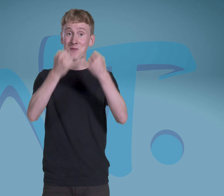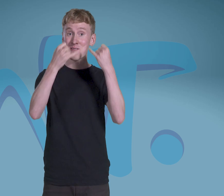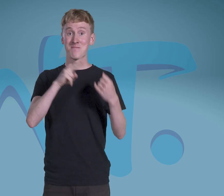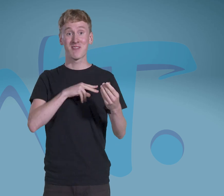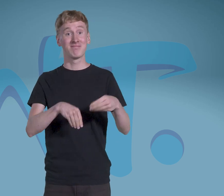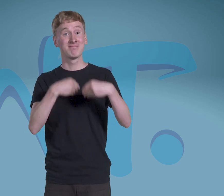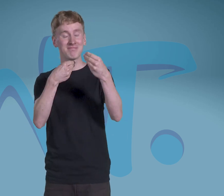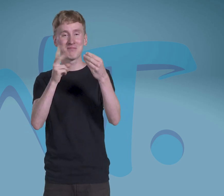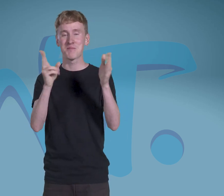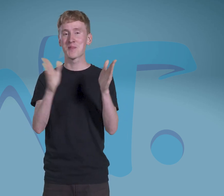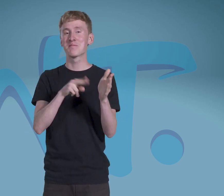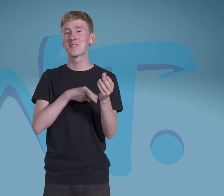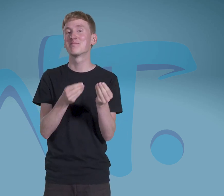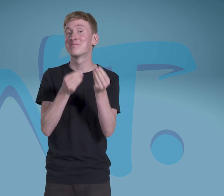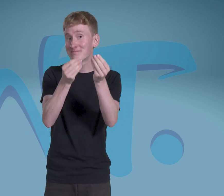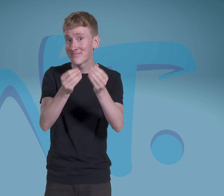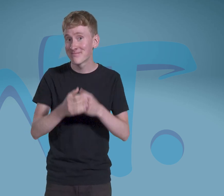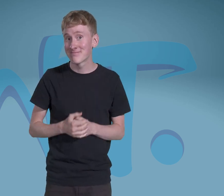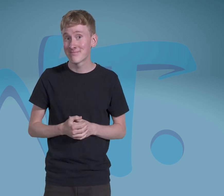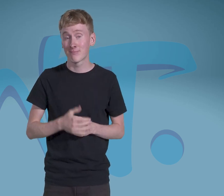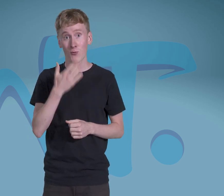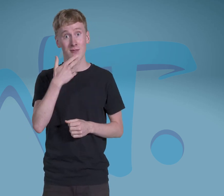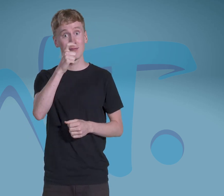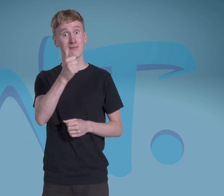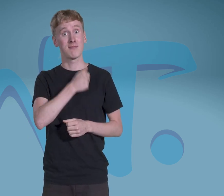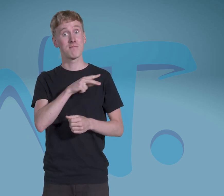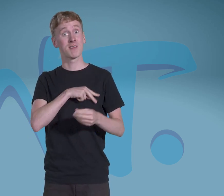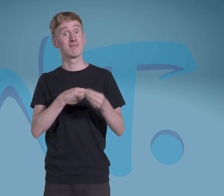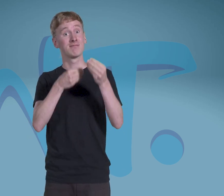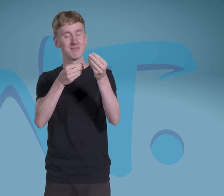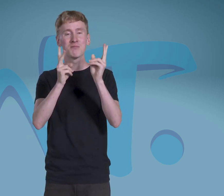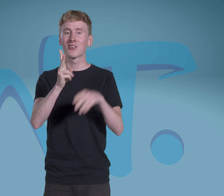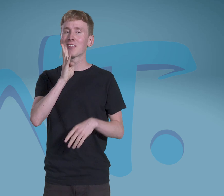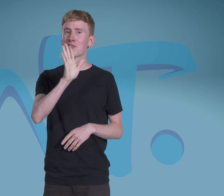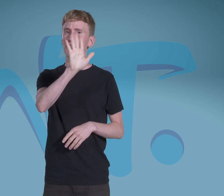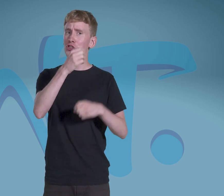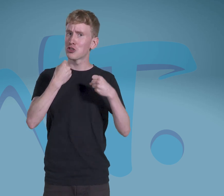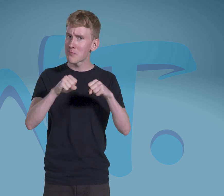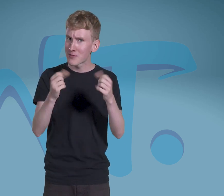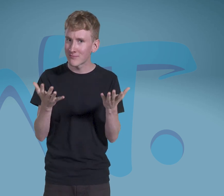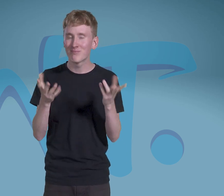Kunnianosoitus tulee pienen palkinnon muodossa. Lisäksi palkinnonsaajasta ja hänen toiminnastaan kerrotaan -